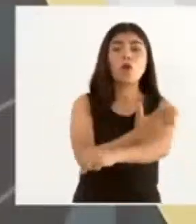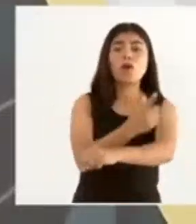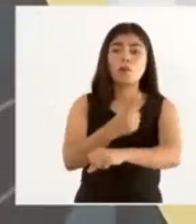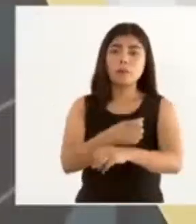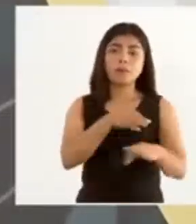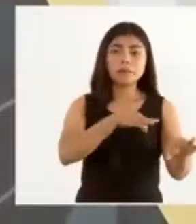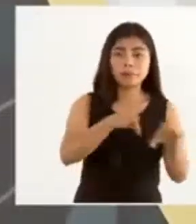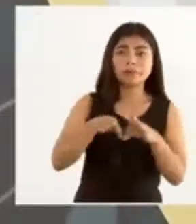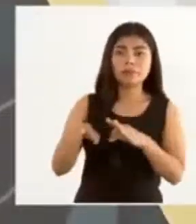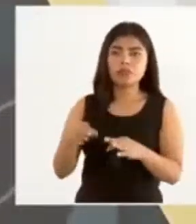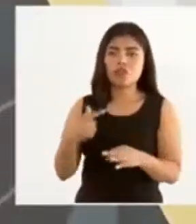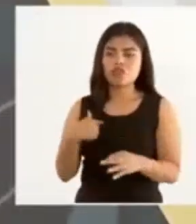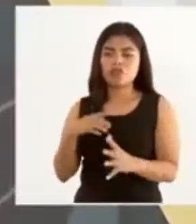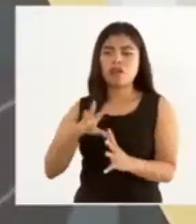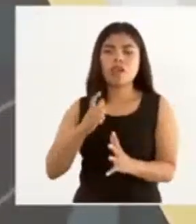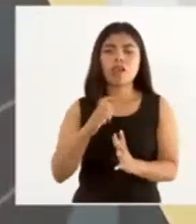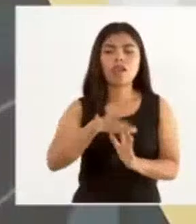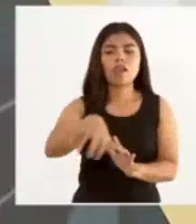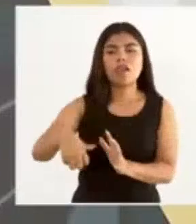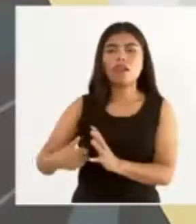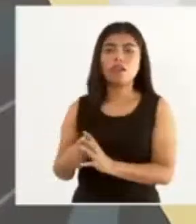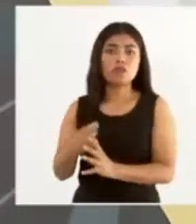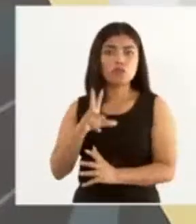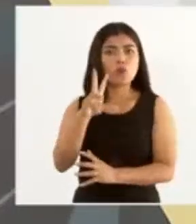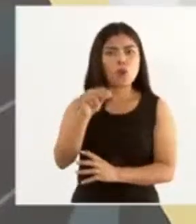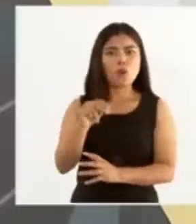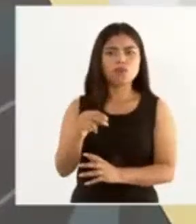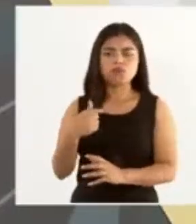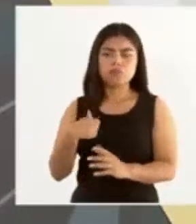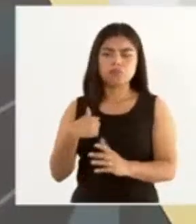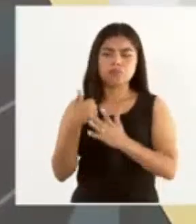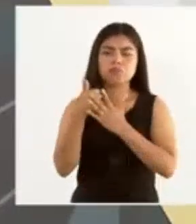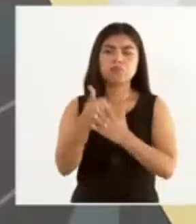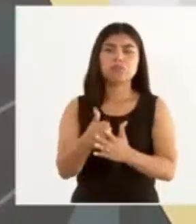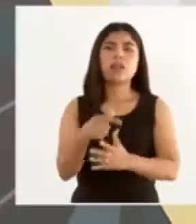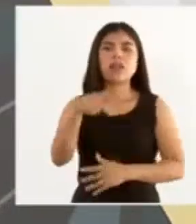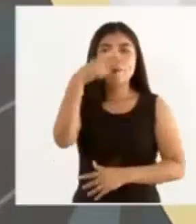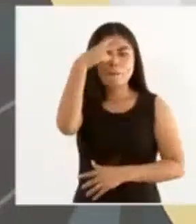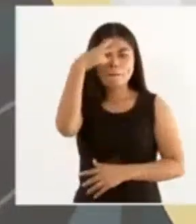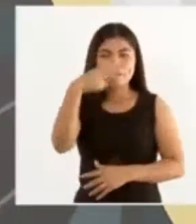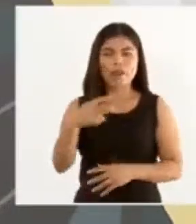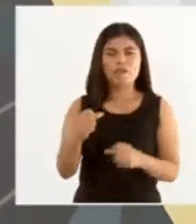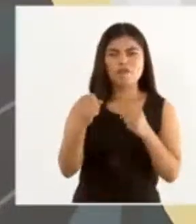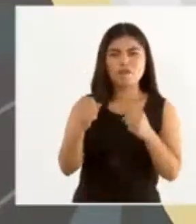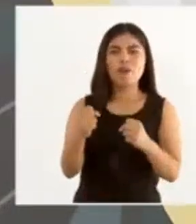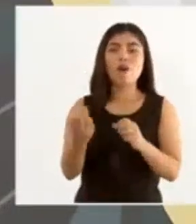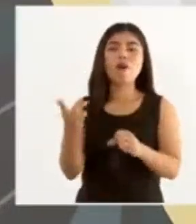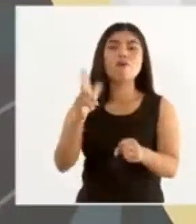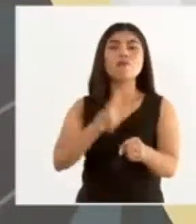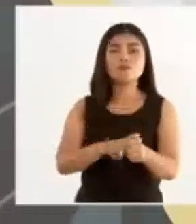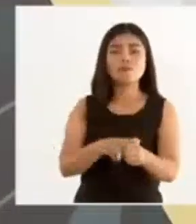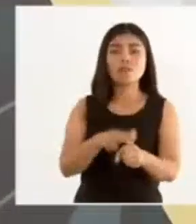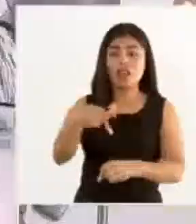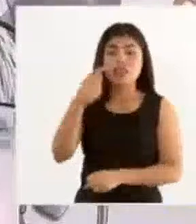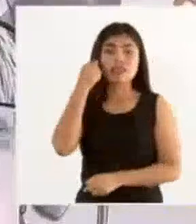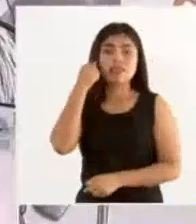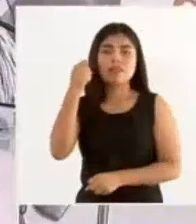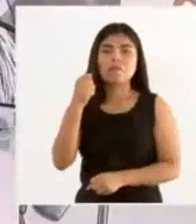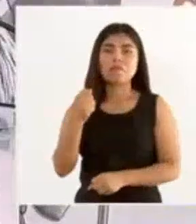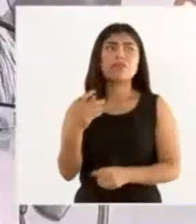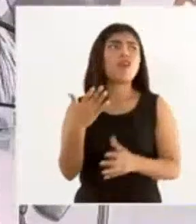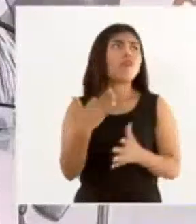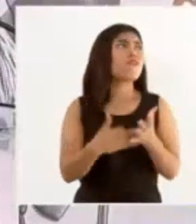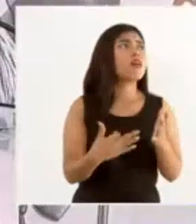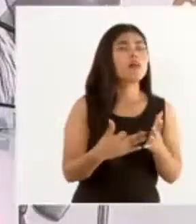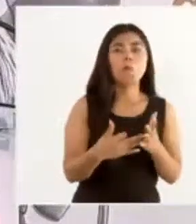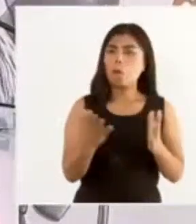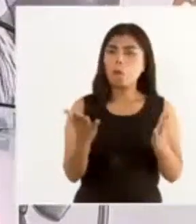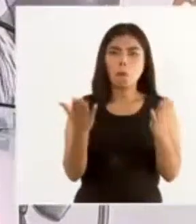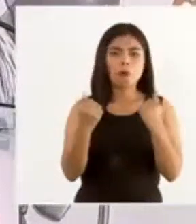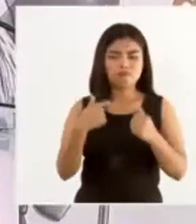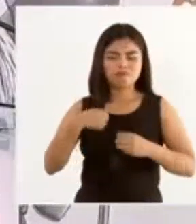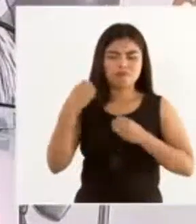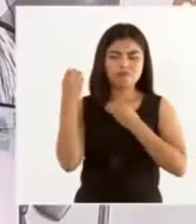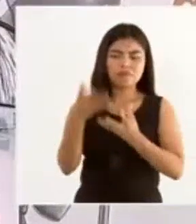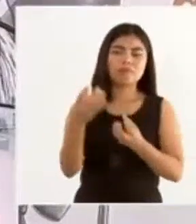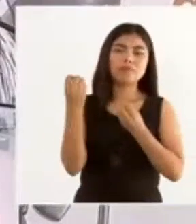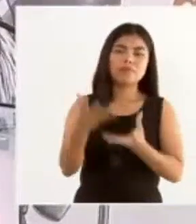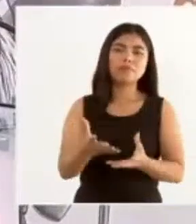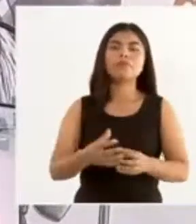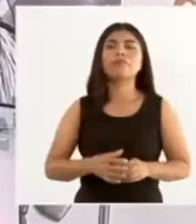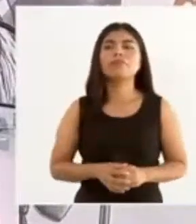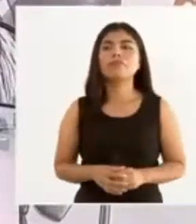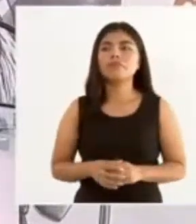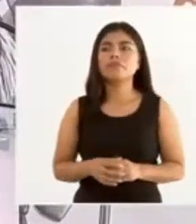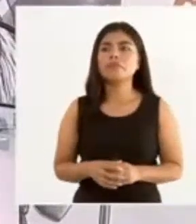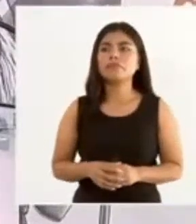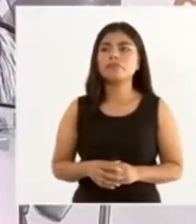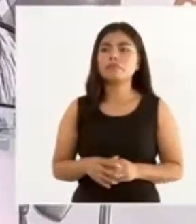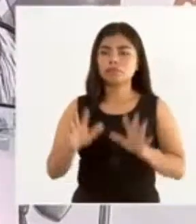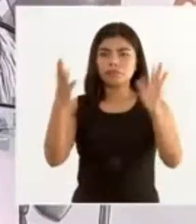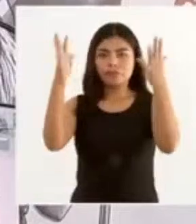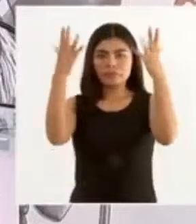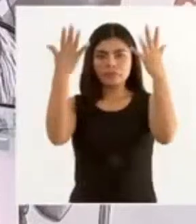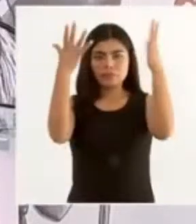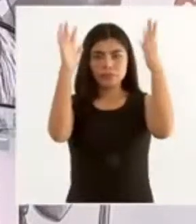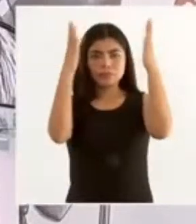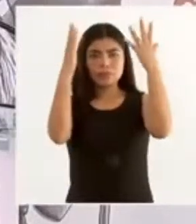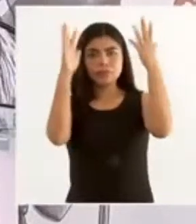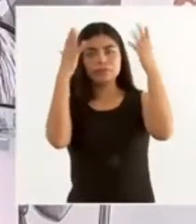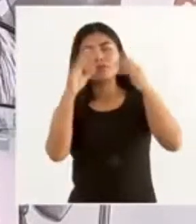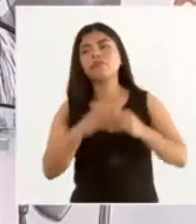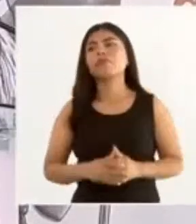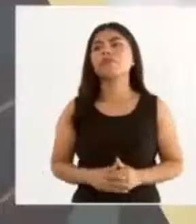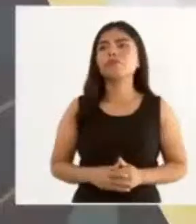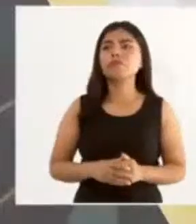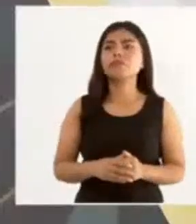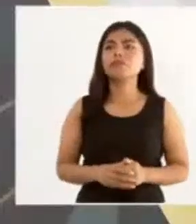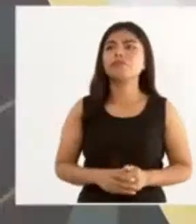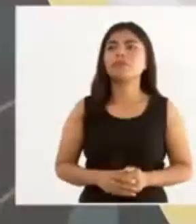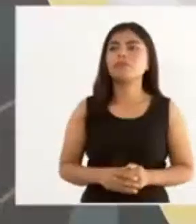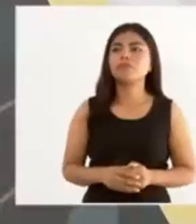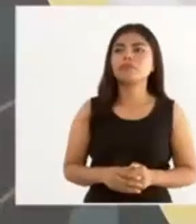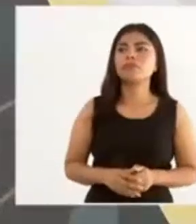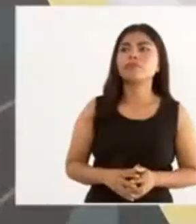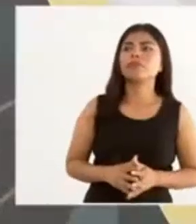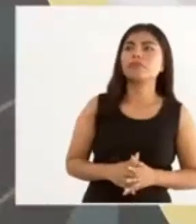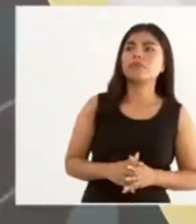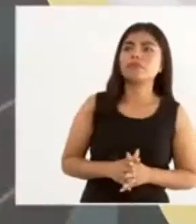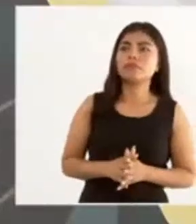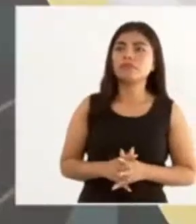alcanzan los recursos para el pueblo de México. Así que no le va a faltar nada a Tabasco.